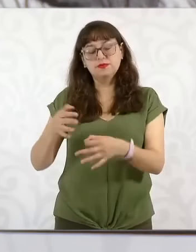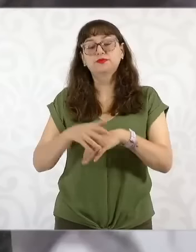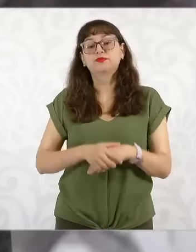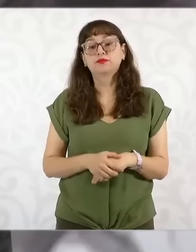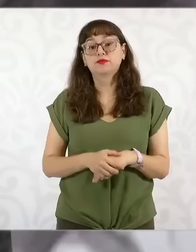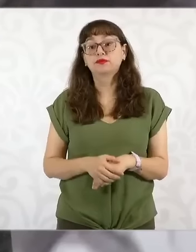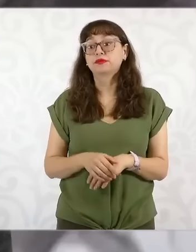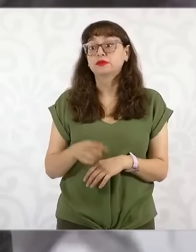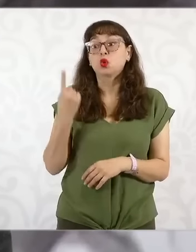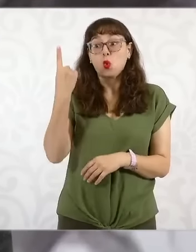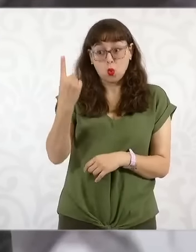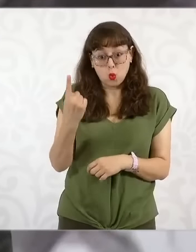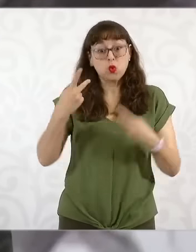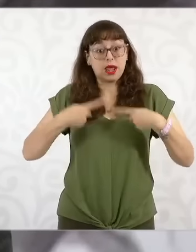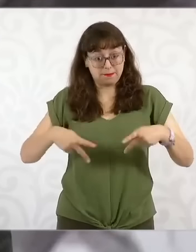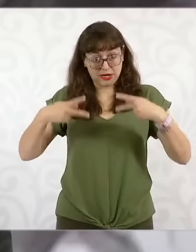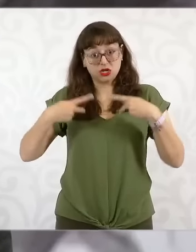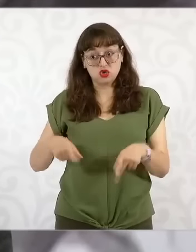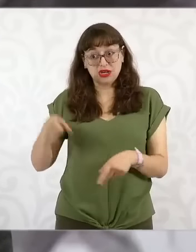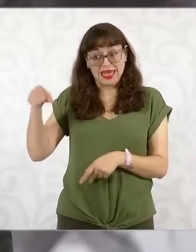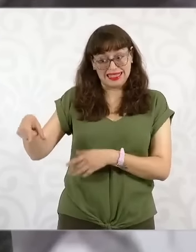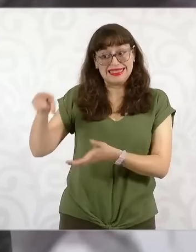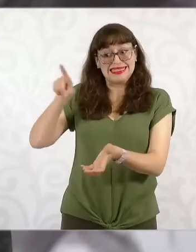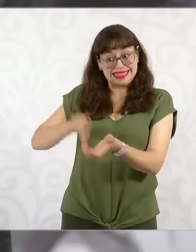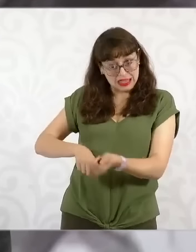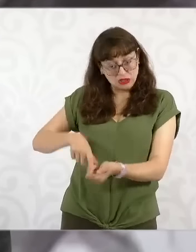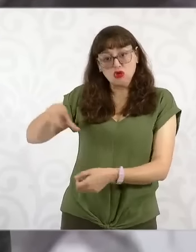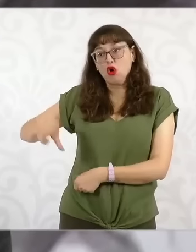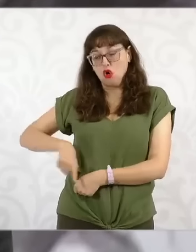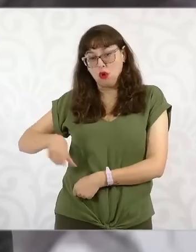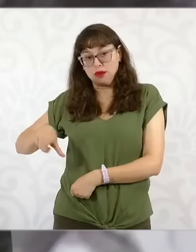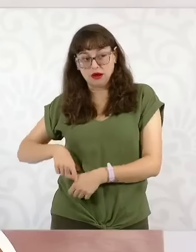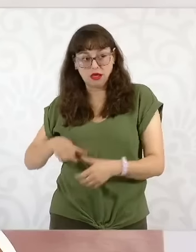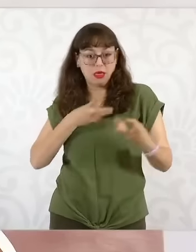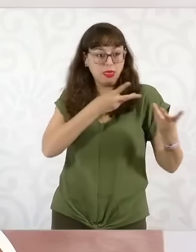al licenciado, el coordinador de la célula que ejecutó al presidente municipal es una persona